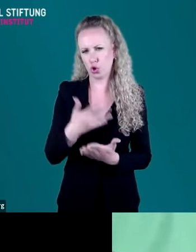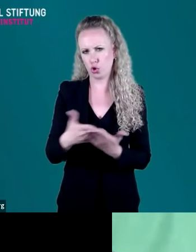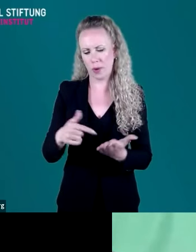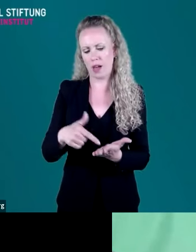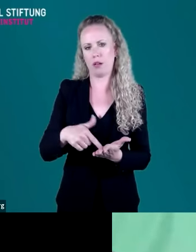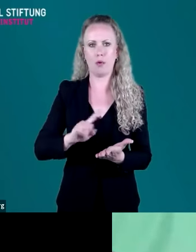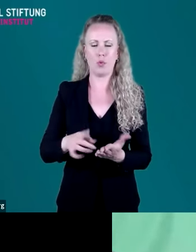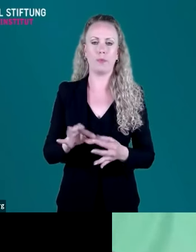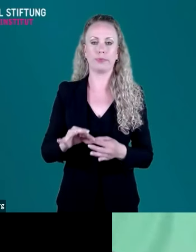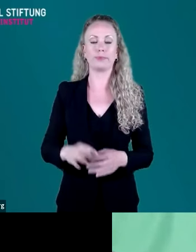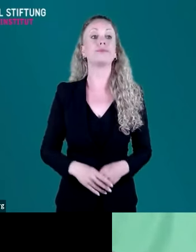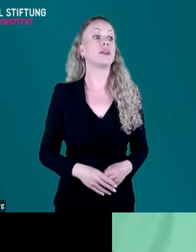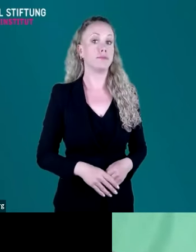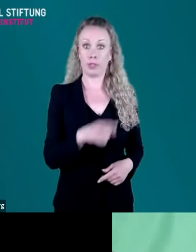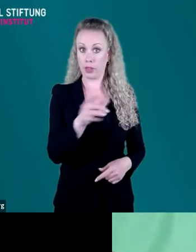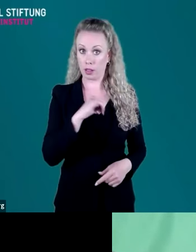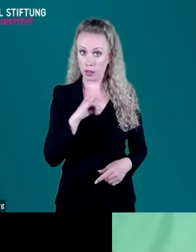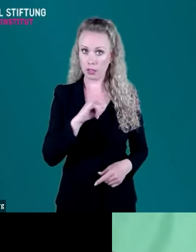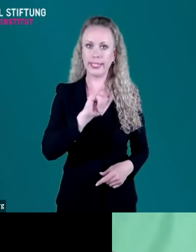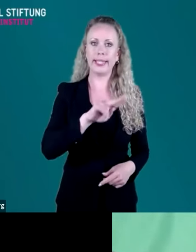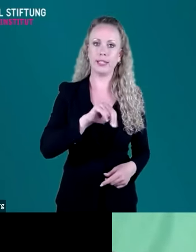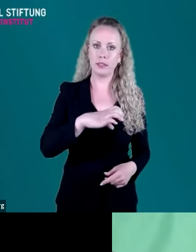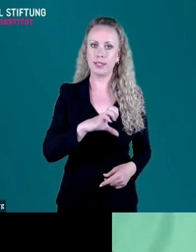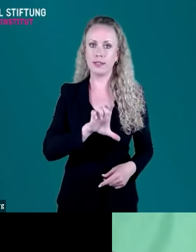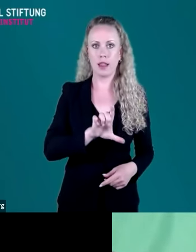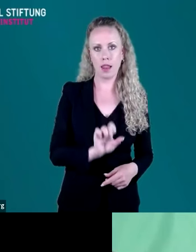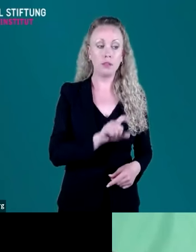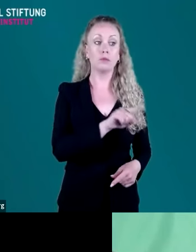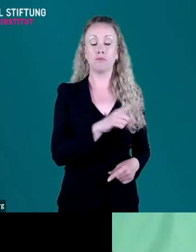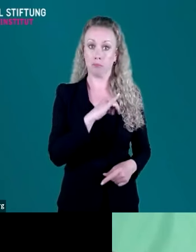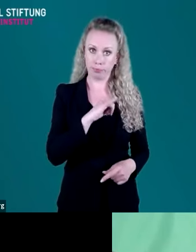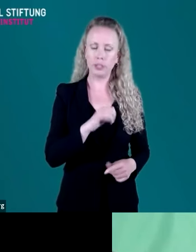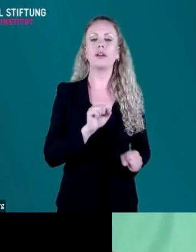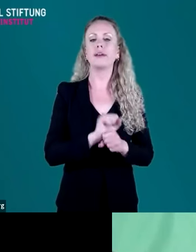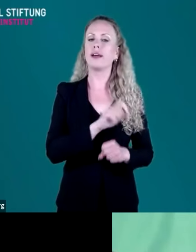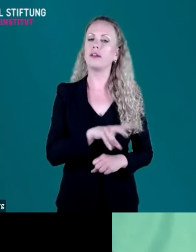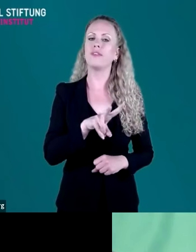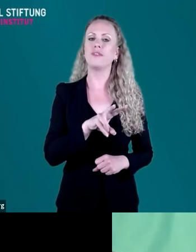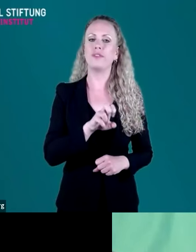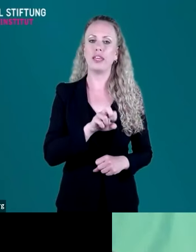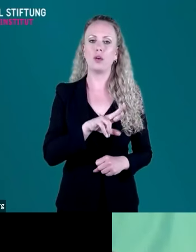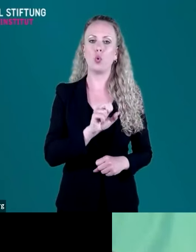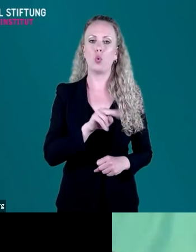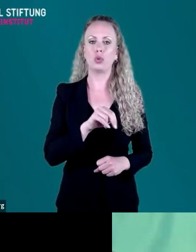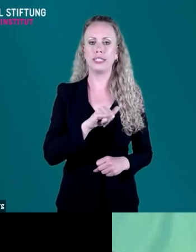Wer sich für Incels interessiert, kann vielleicht die Publikation von Veronika Kracher sich da näher angucken,